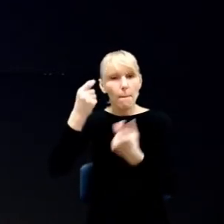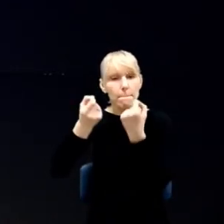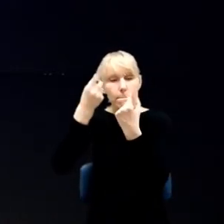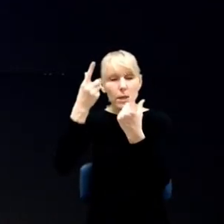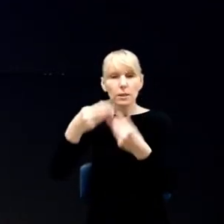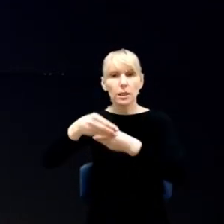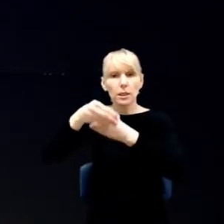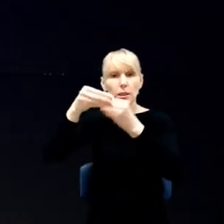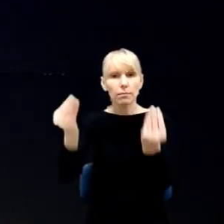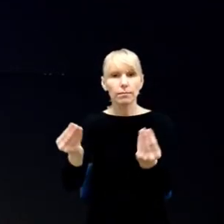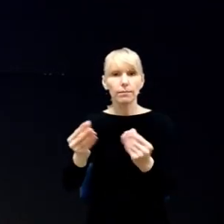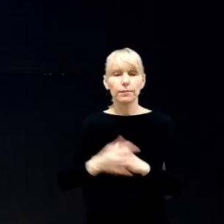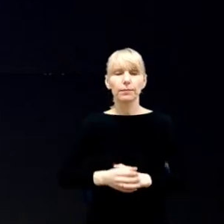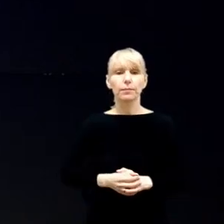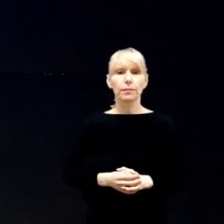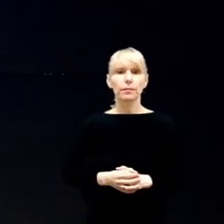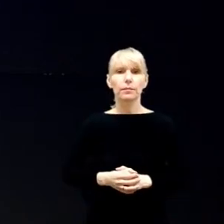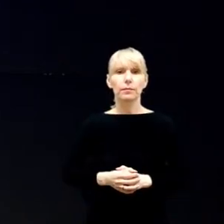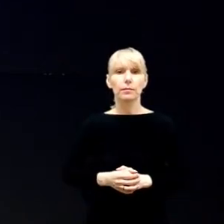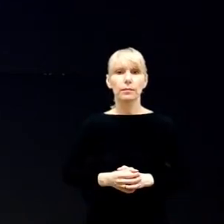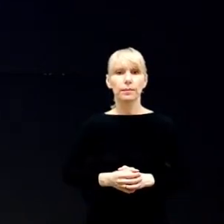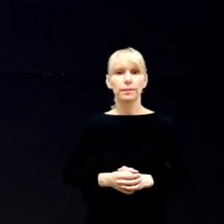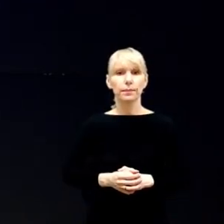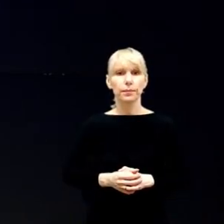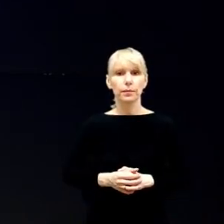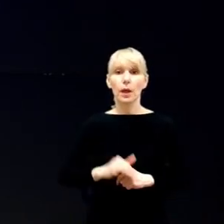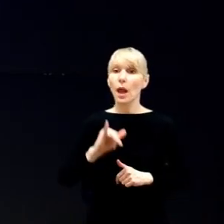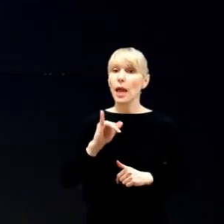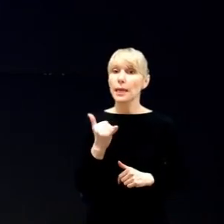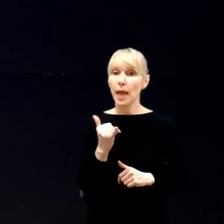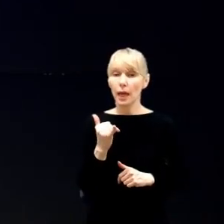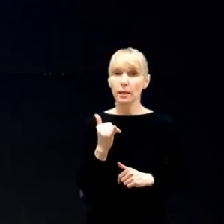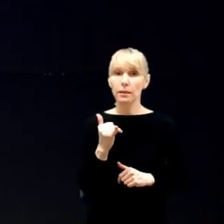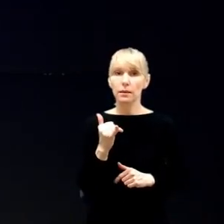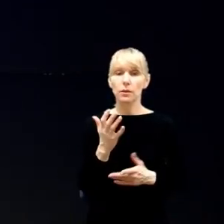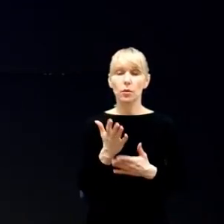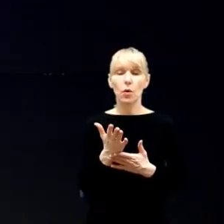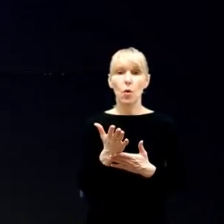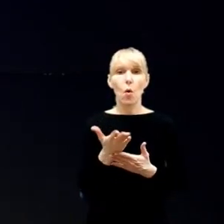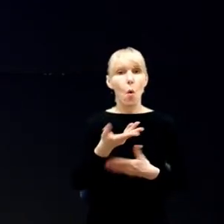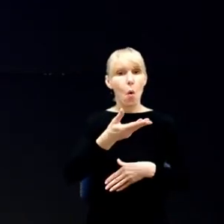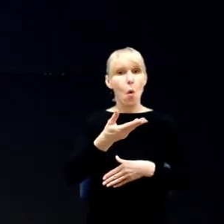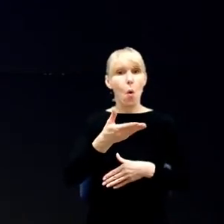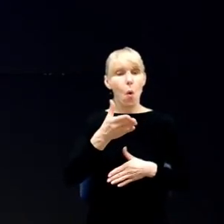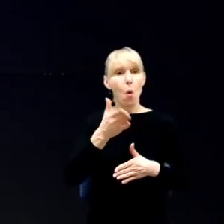tego pomysłu jak rozwijać mieszkalnictwo w obszarach pozametropolitalnych.